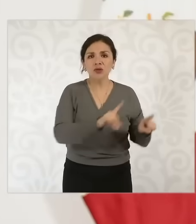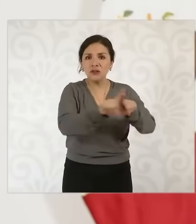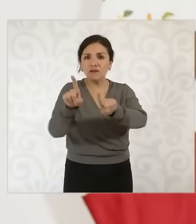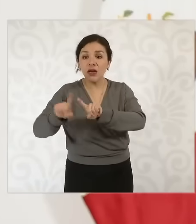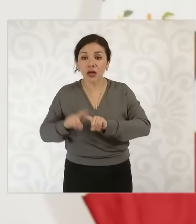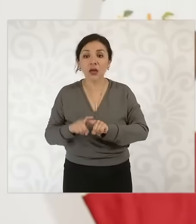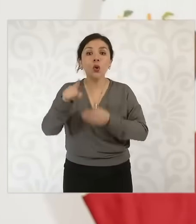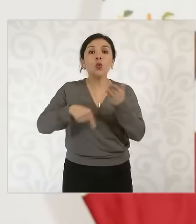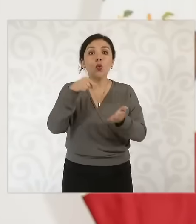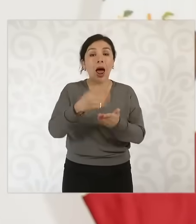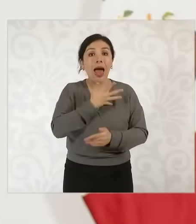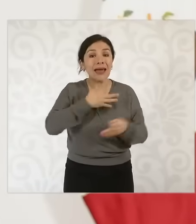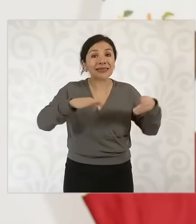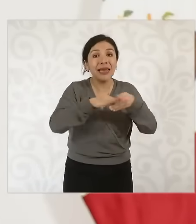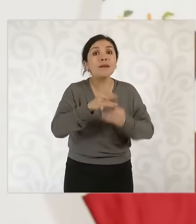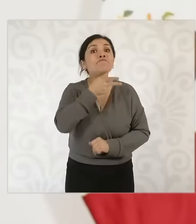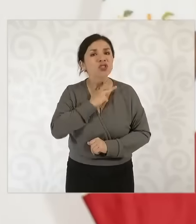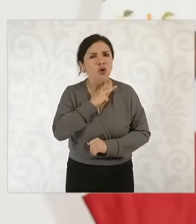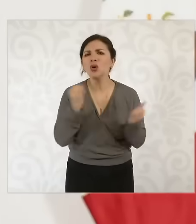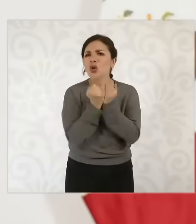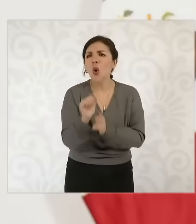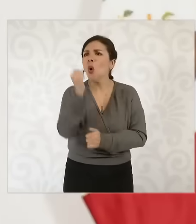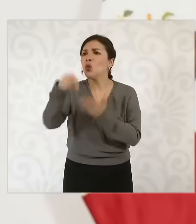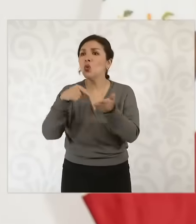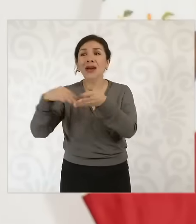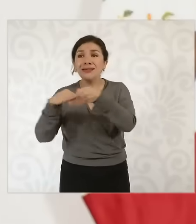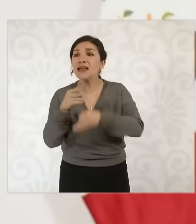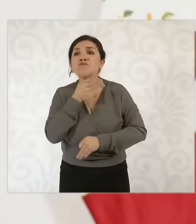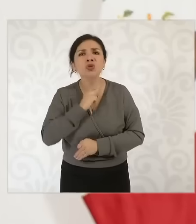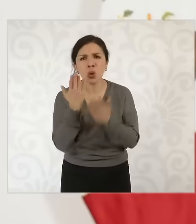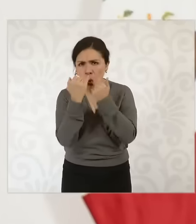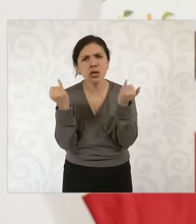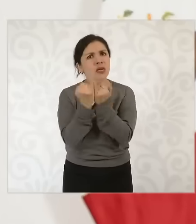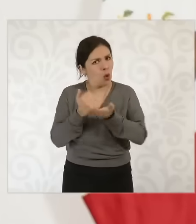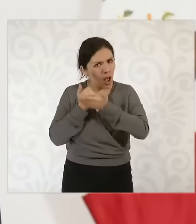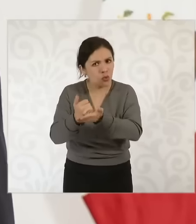el en las zonas petroleras y también zonas que no son petroleras. Eh, suministramos asfalto,